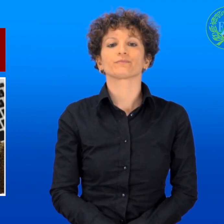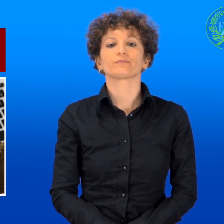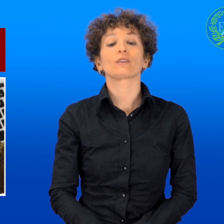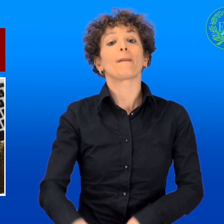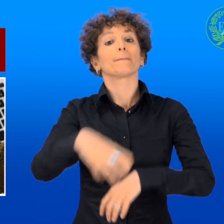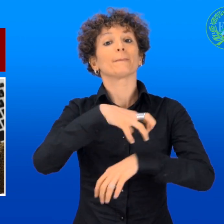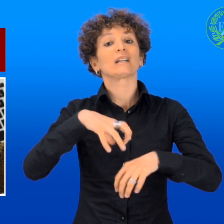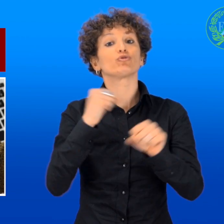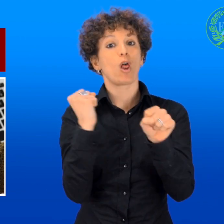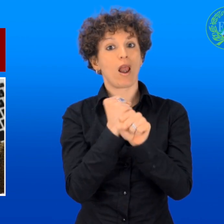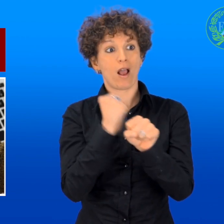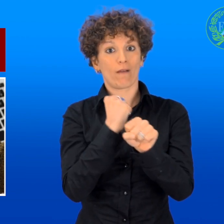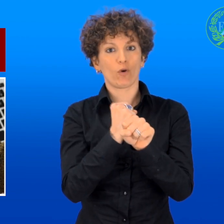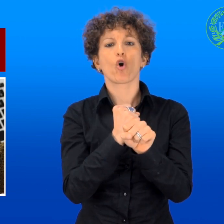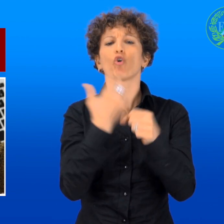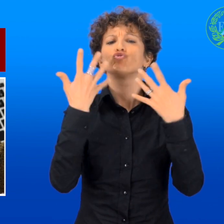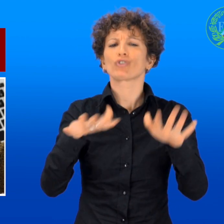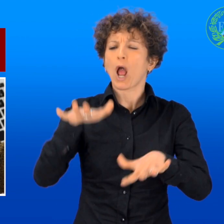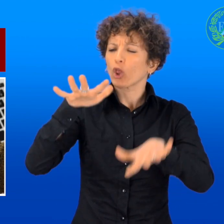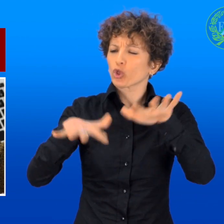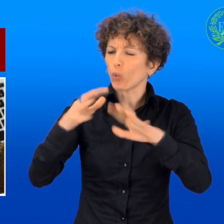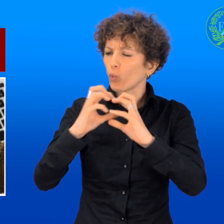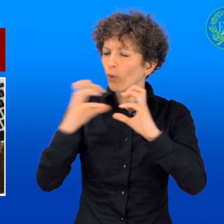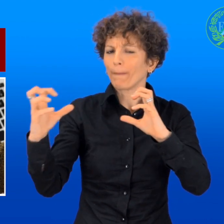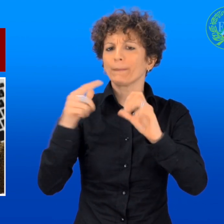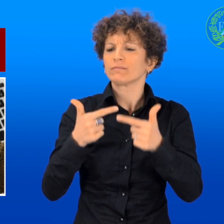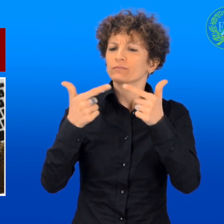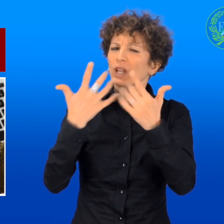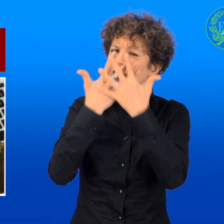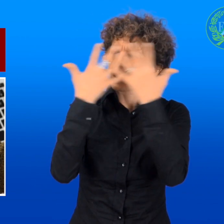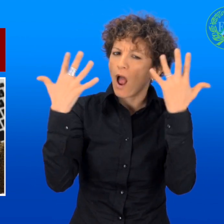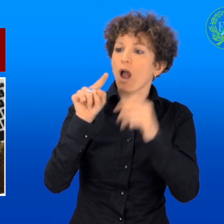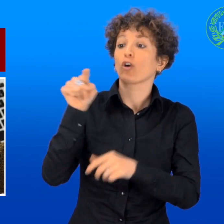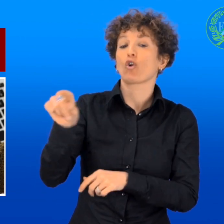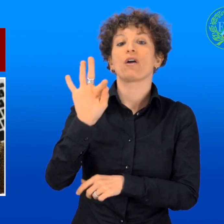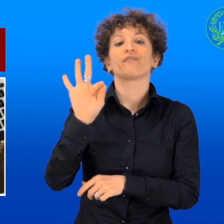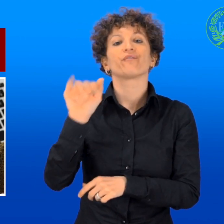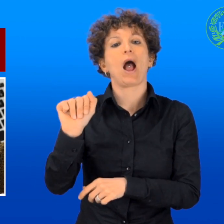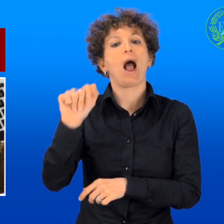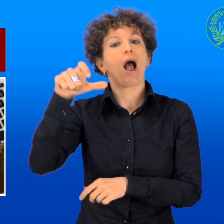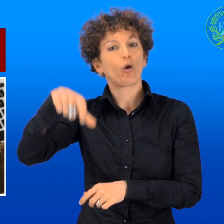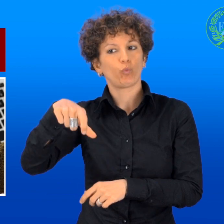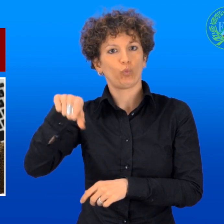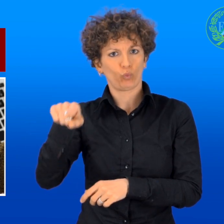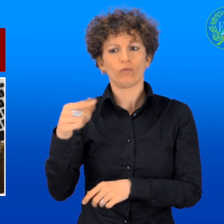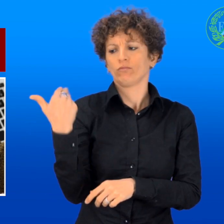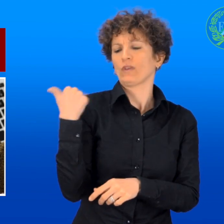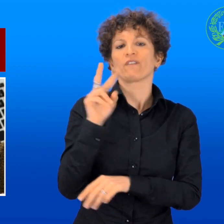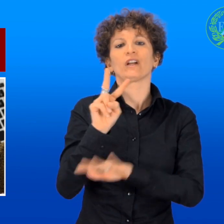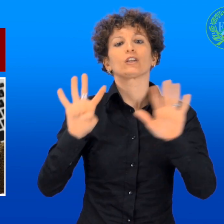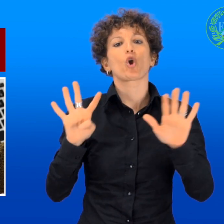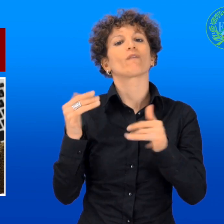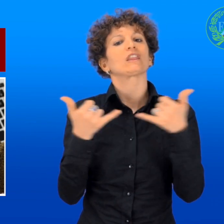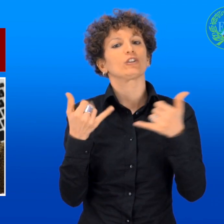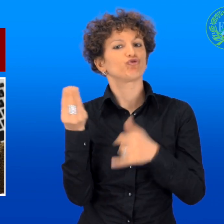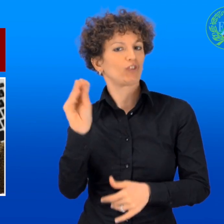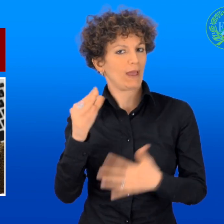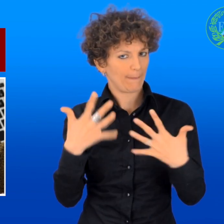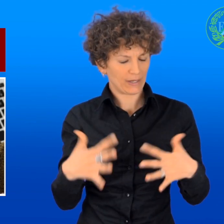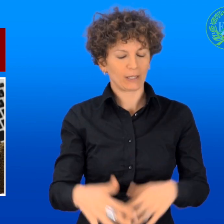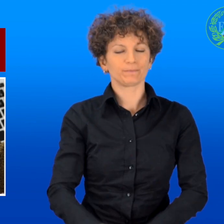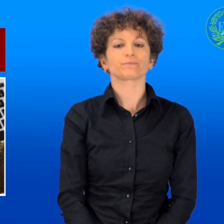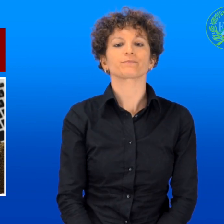Su questo argomento il Ministero del Lavoro aveva già chiarito ogni dubbio nelle FAQ pubblicate il 29 dicembre: